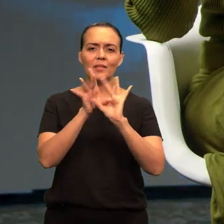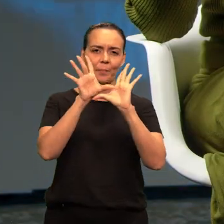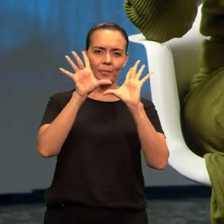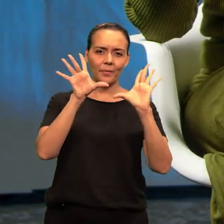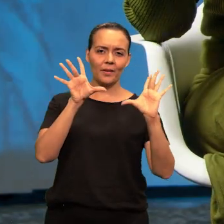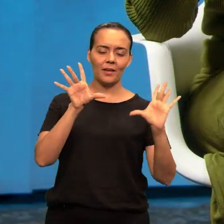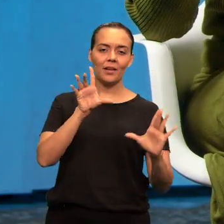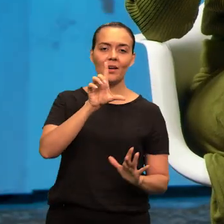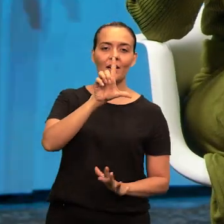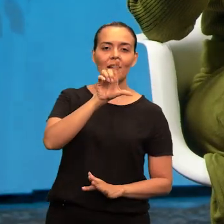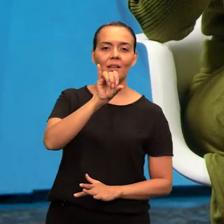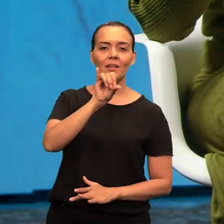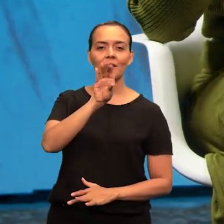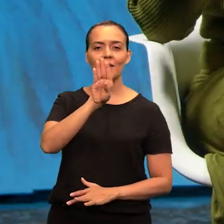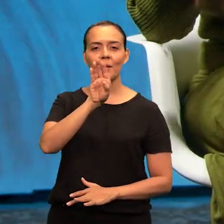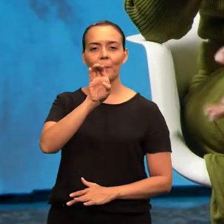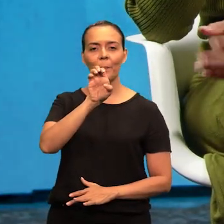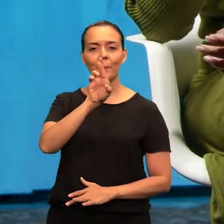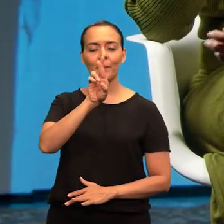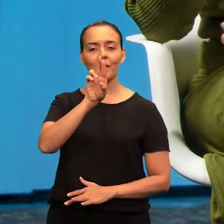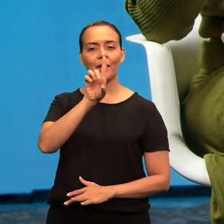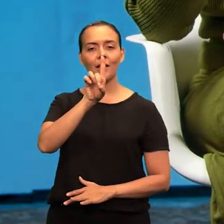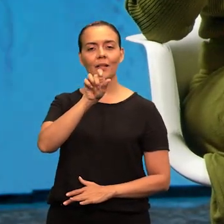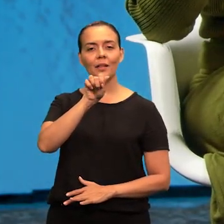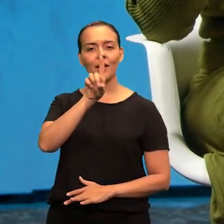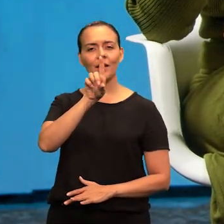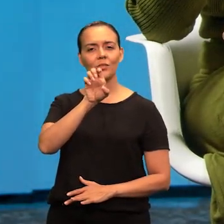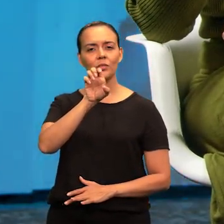Acho que se eu pensar do ponto de vista psicanalítico,